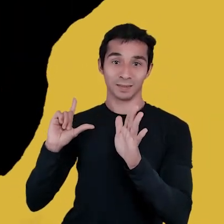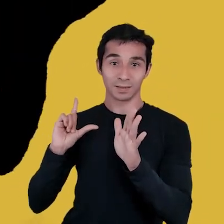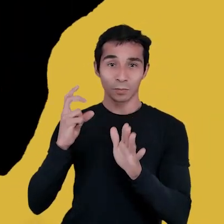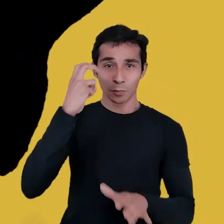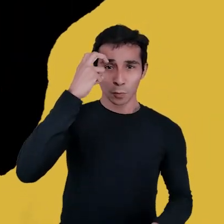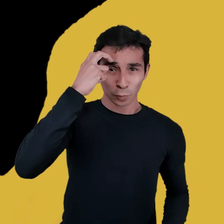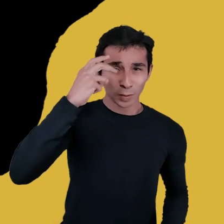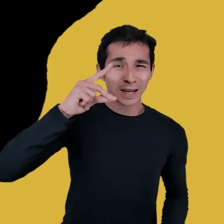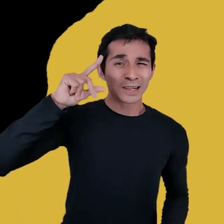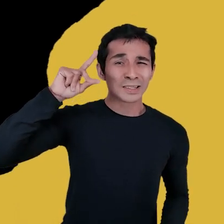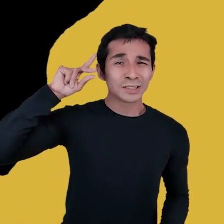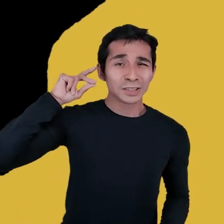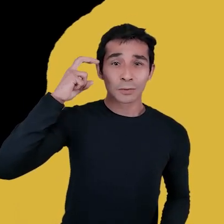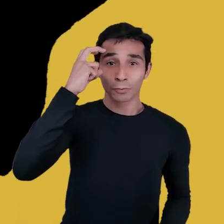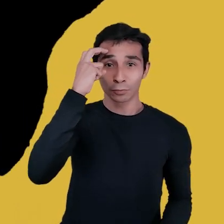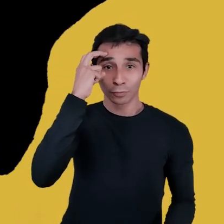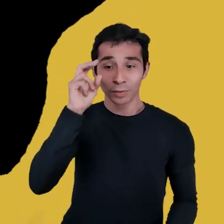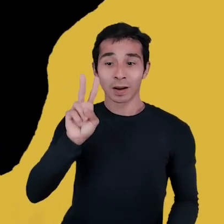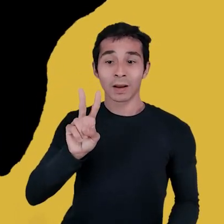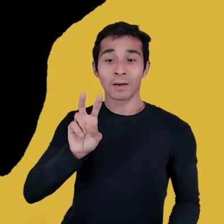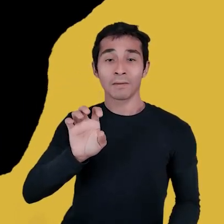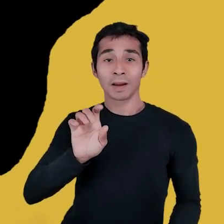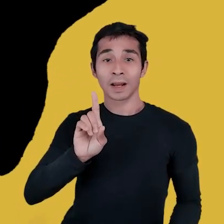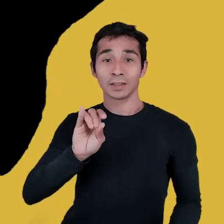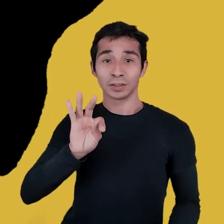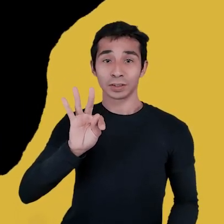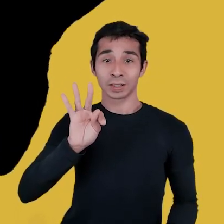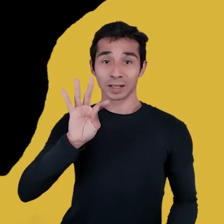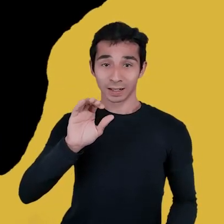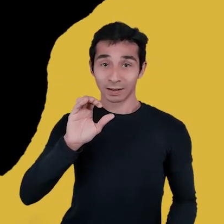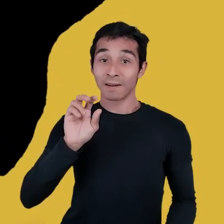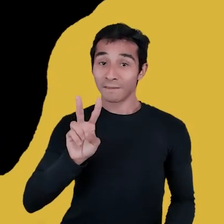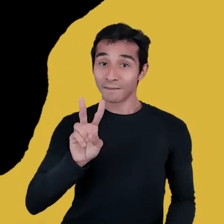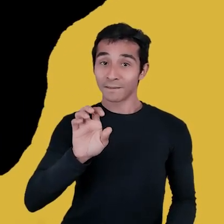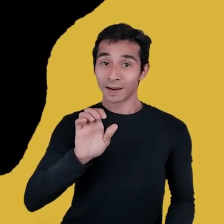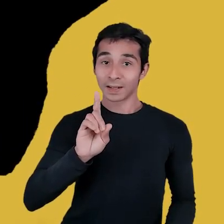Uma das culturas mais antigas que conhecemos, a cultura védica,